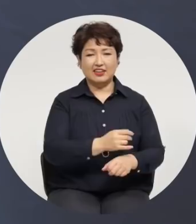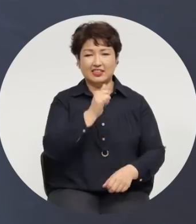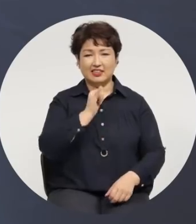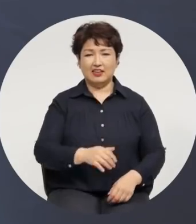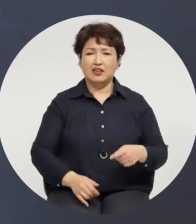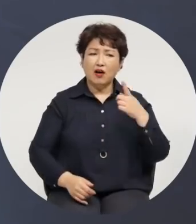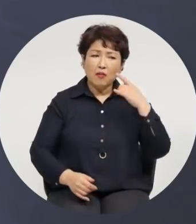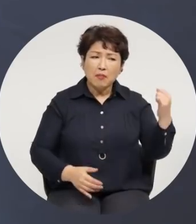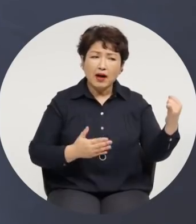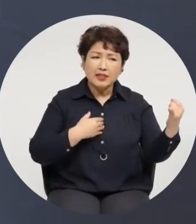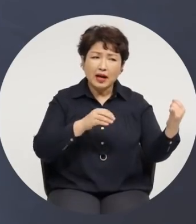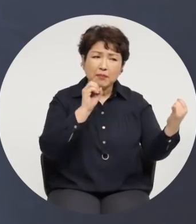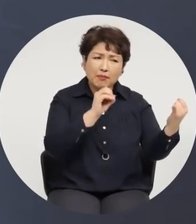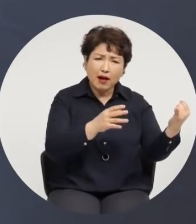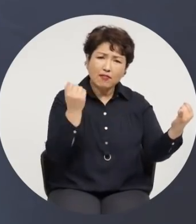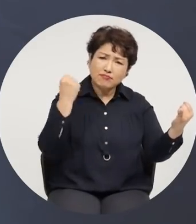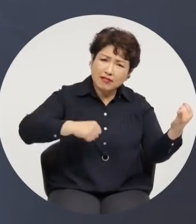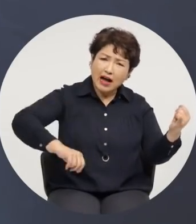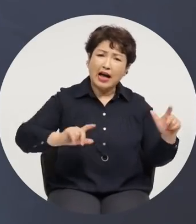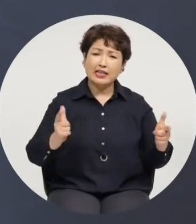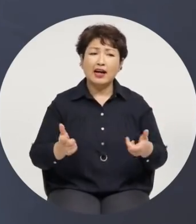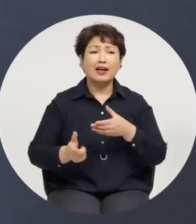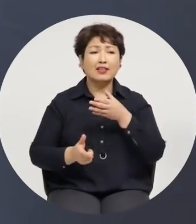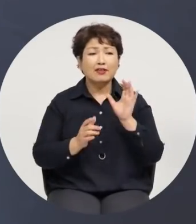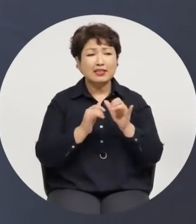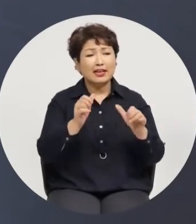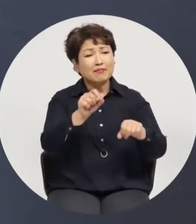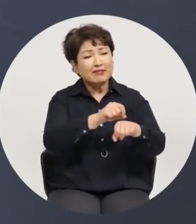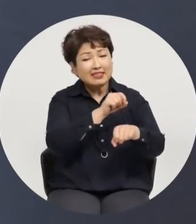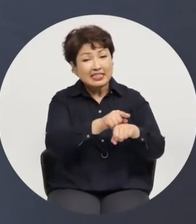엄마가 내 말을 안 듣는 게 아니고 그게 노인의 특징이에요